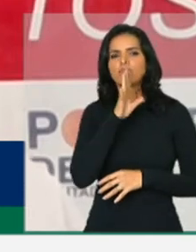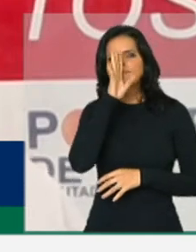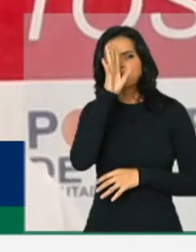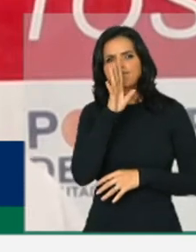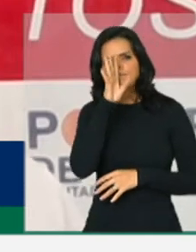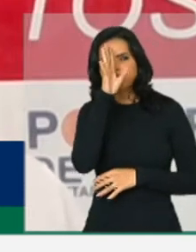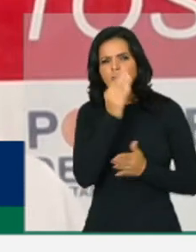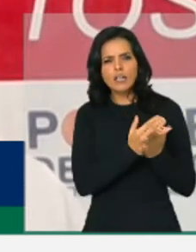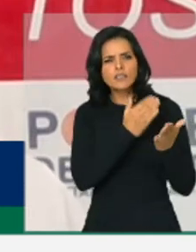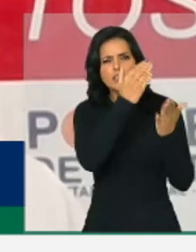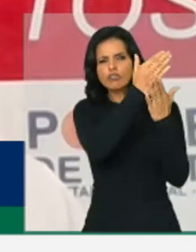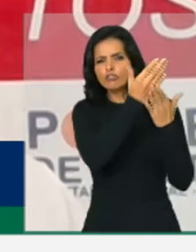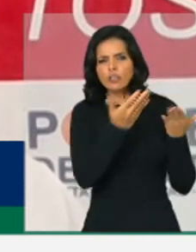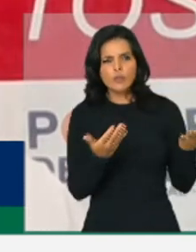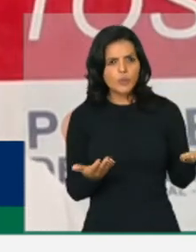RENEGOCIAÇÃO DAS DÍVIDAS RELATIVA A DEBÊNTURES QUE